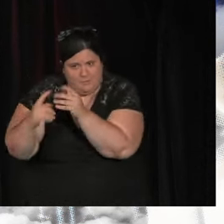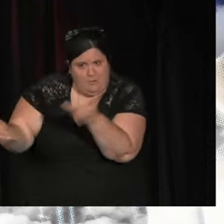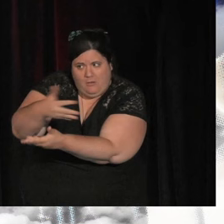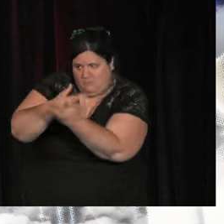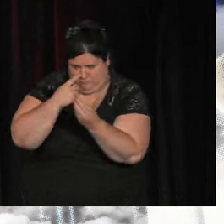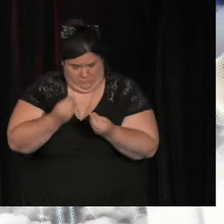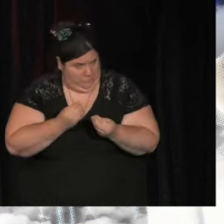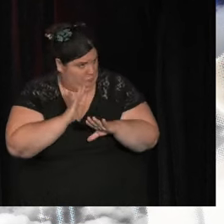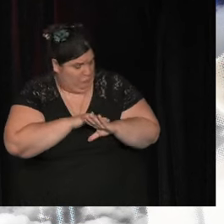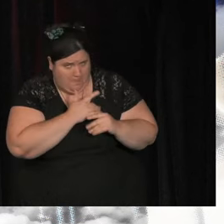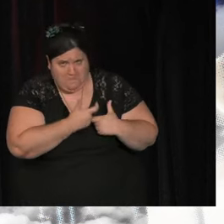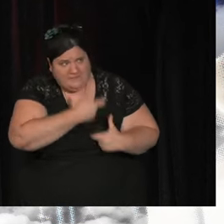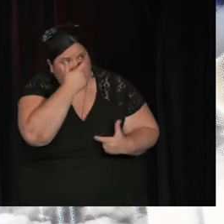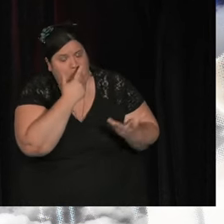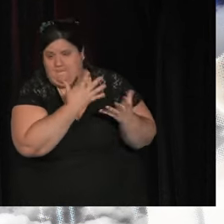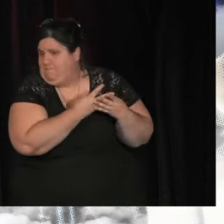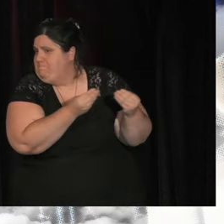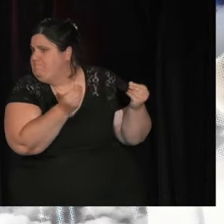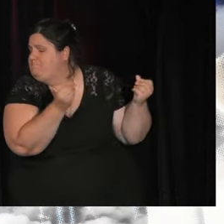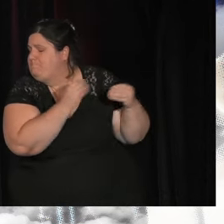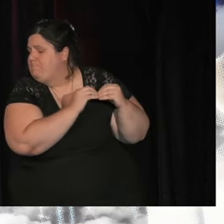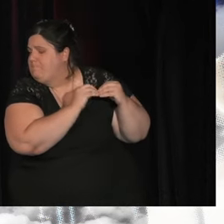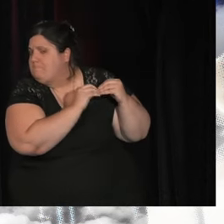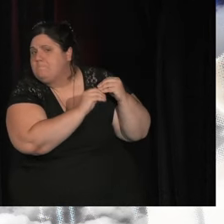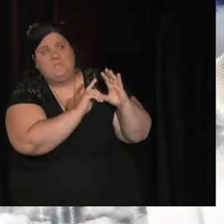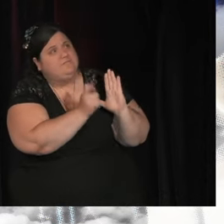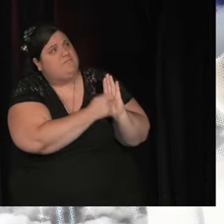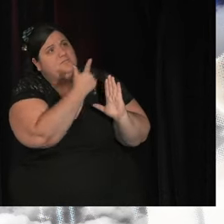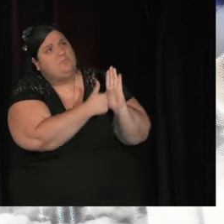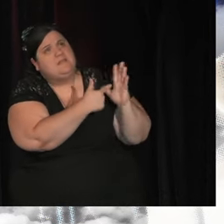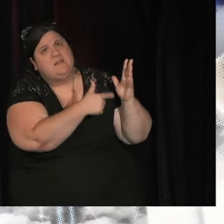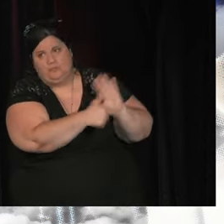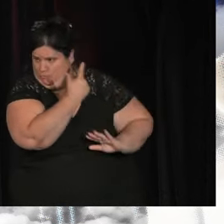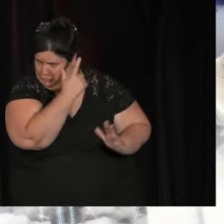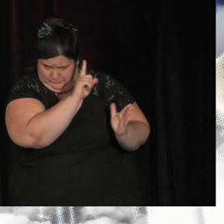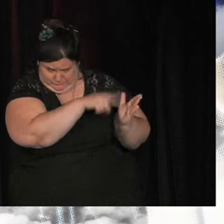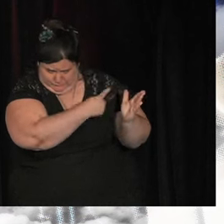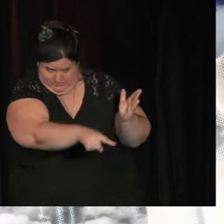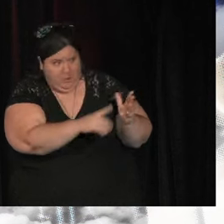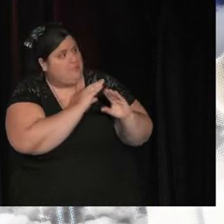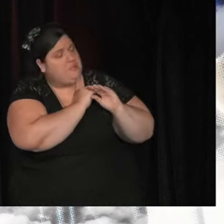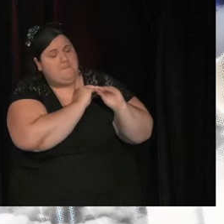mais en interne, eux, ils ont annulé ça en 2012, tu le disais. C'est ça, et juste pour le dernier point qui est important,